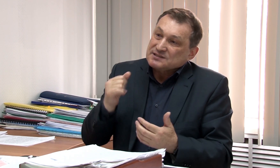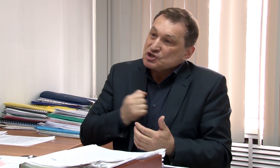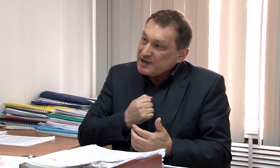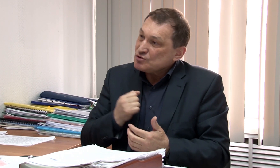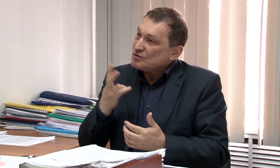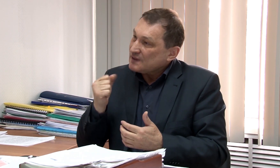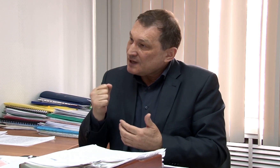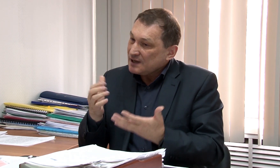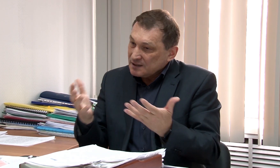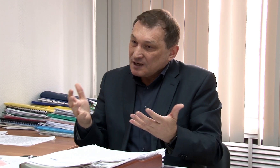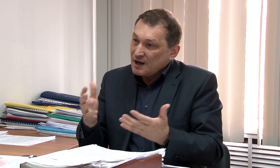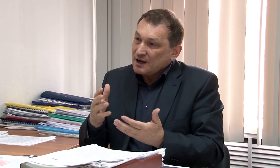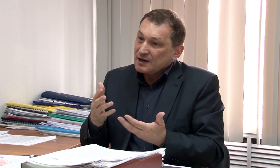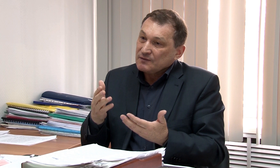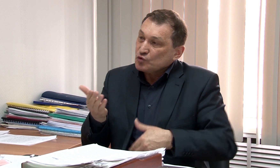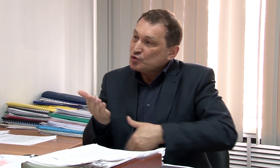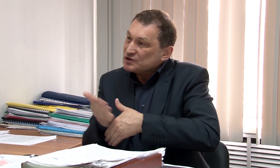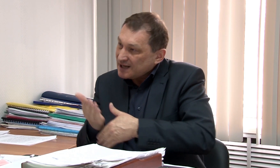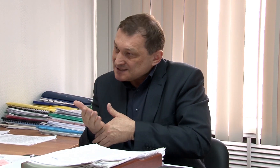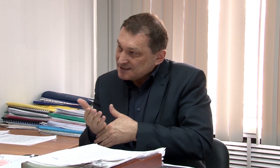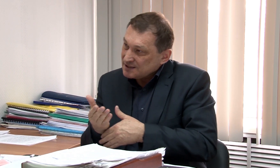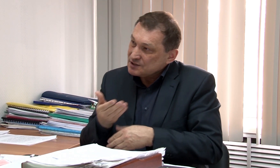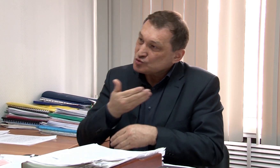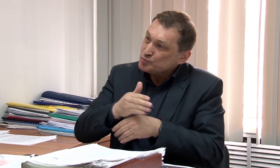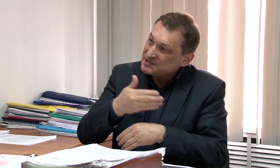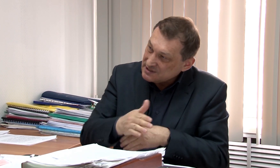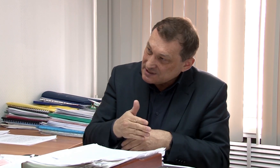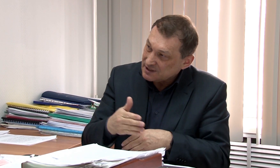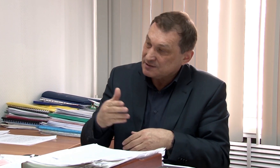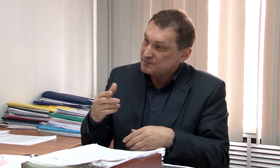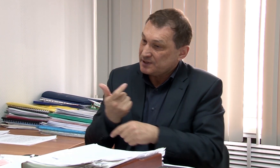К сожалению, живём на дотациях, субсидиях...